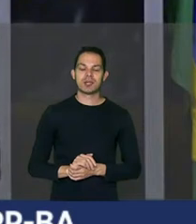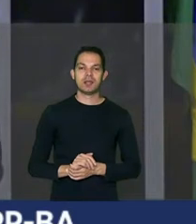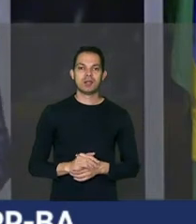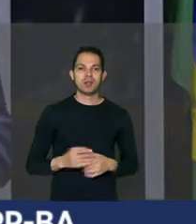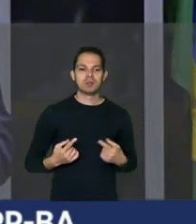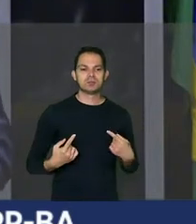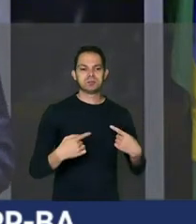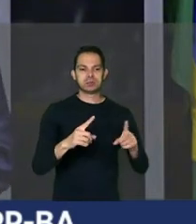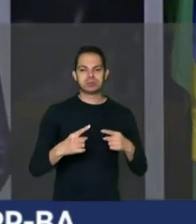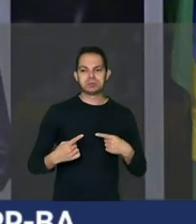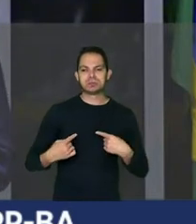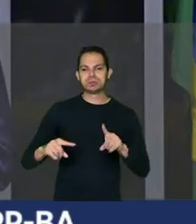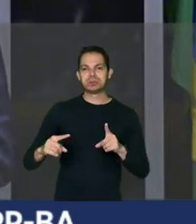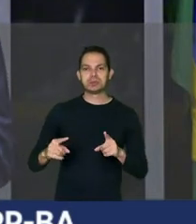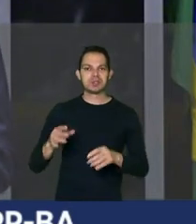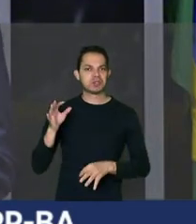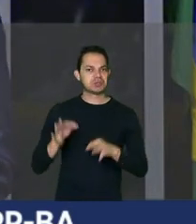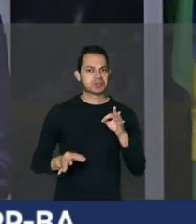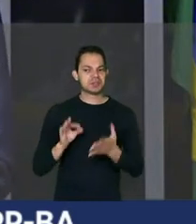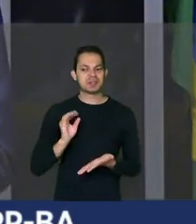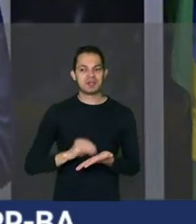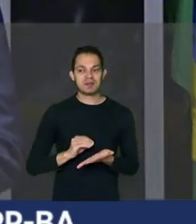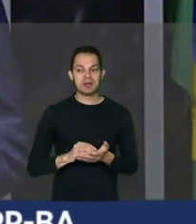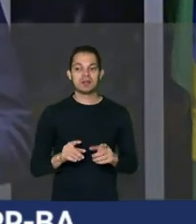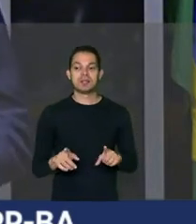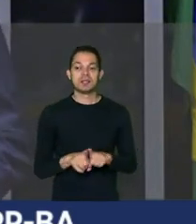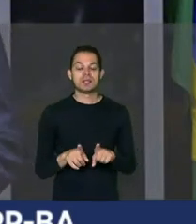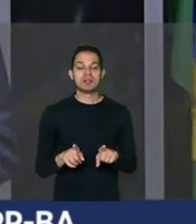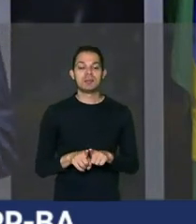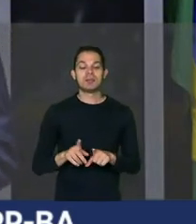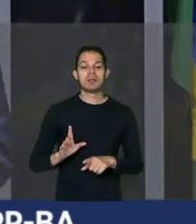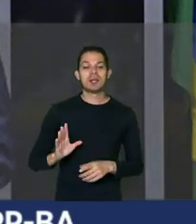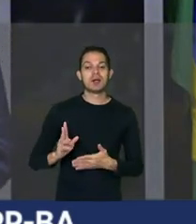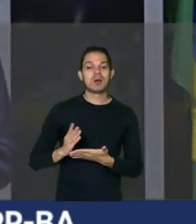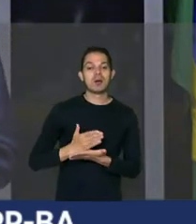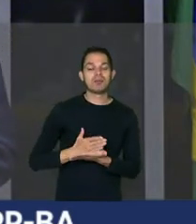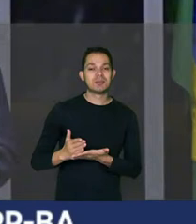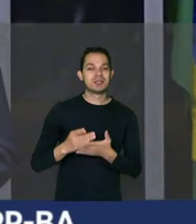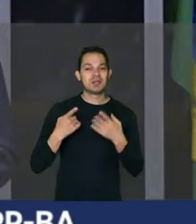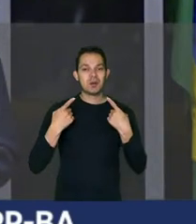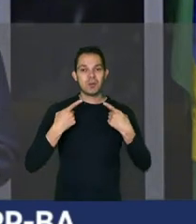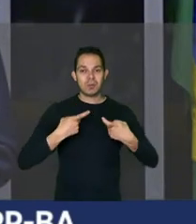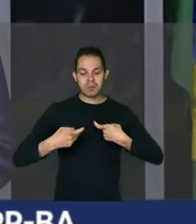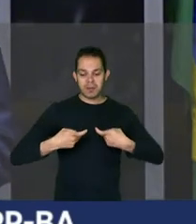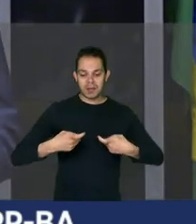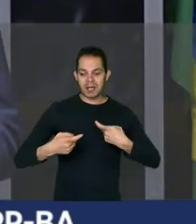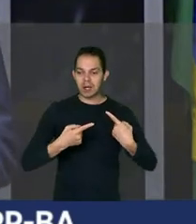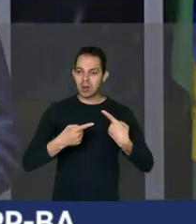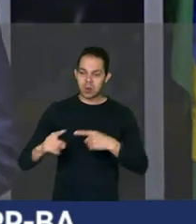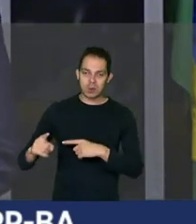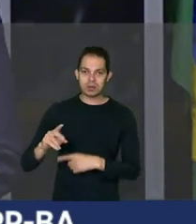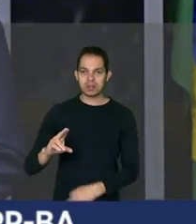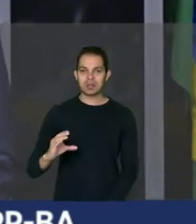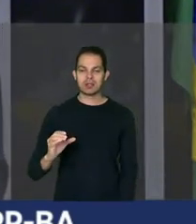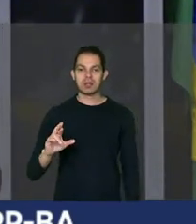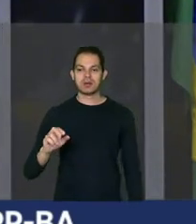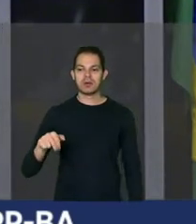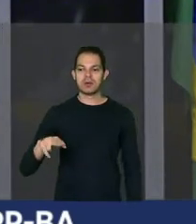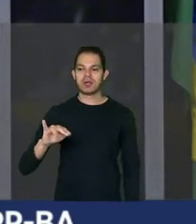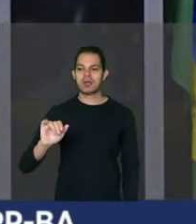CRIMEIA E DOMBAS, PROMOVENDO, PORTANTO, UMA INJUSTO AGRESSÃO E INICIANDO UMA OPORTUNA E INACEITÁVEL GUERRA CONTRA A UCRÂNIA, TRAZENDO GRAVES CONSEQUÊNCIAS